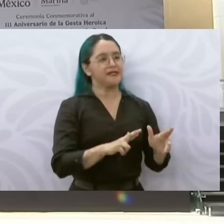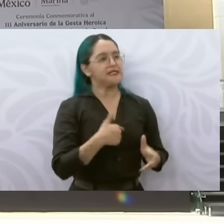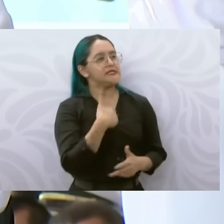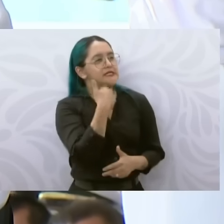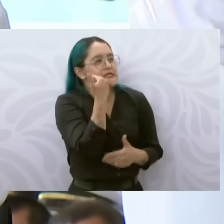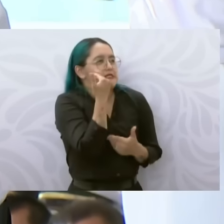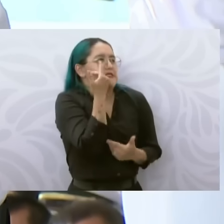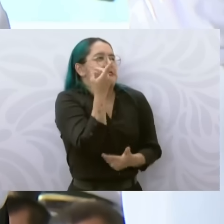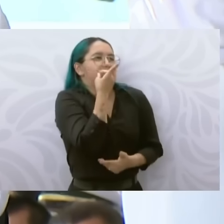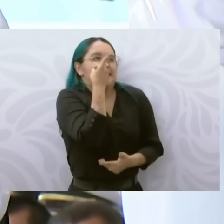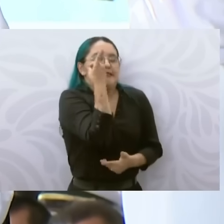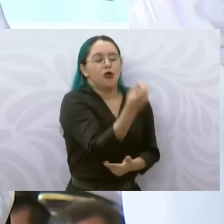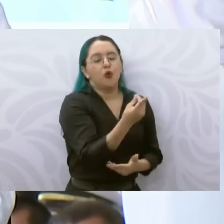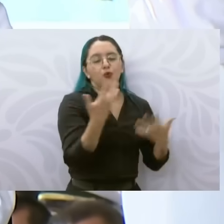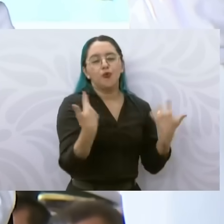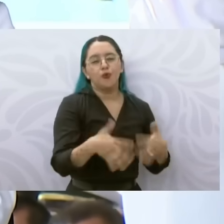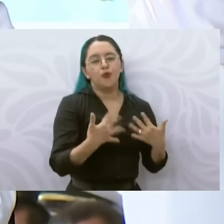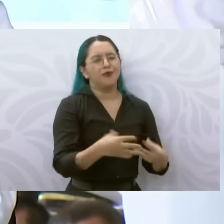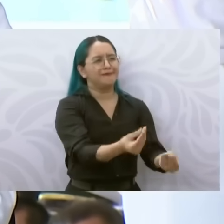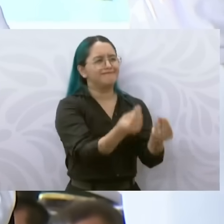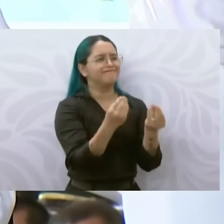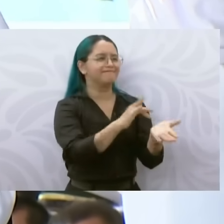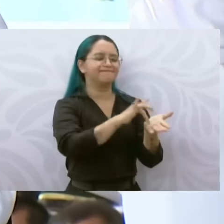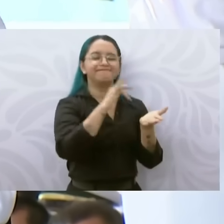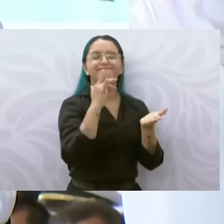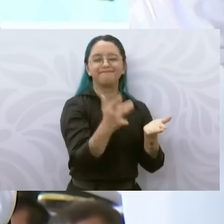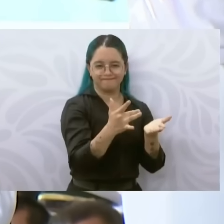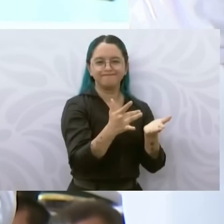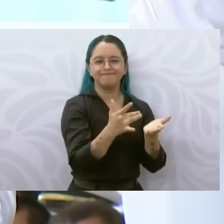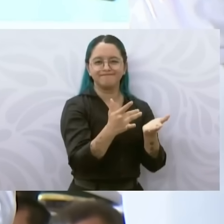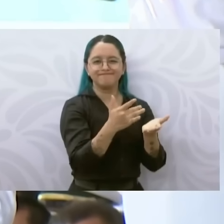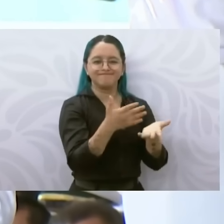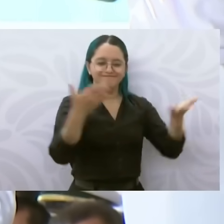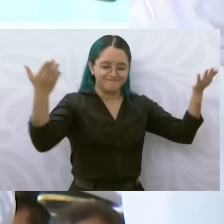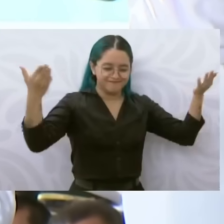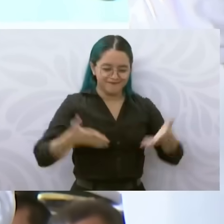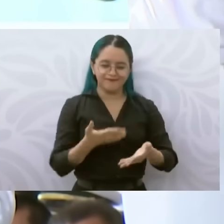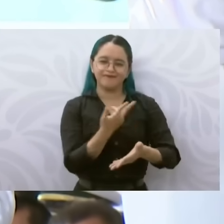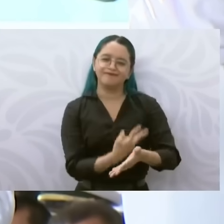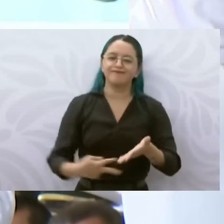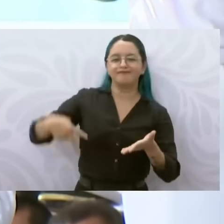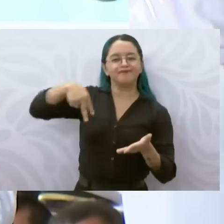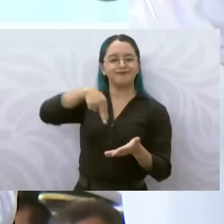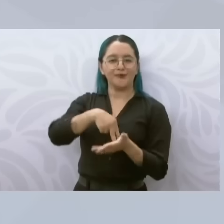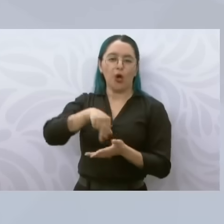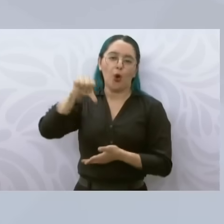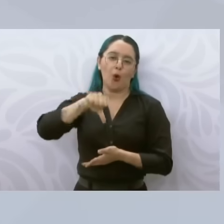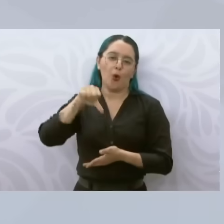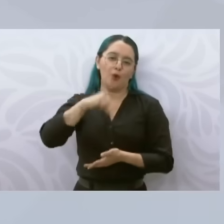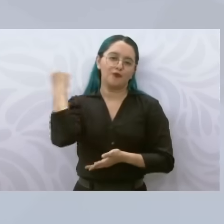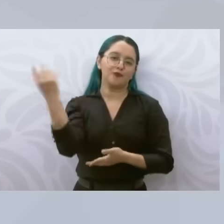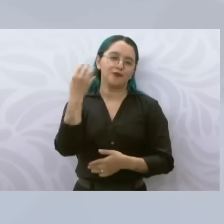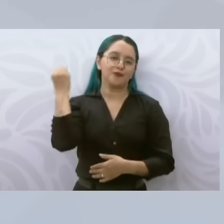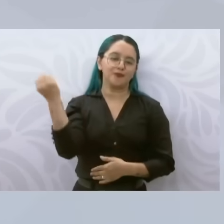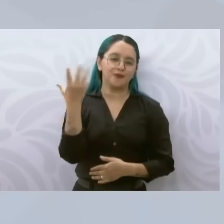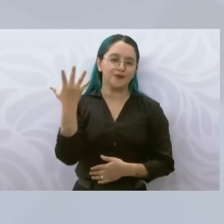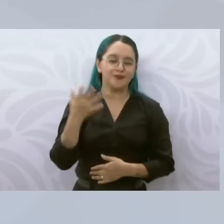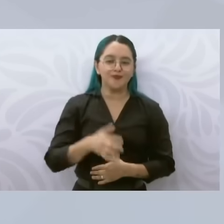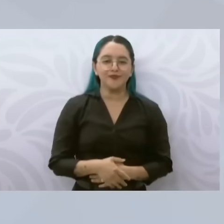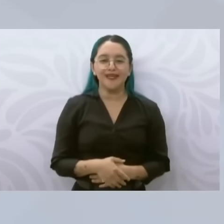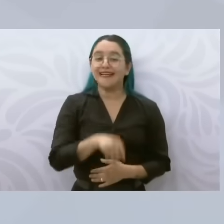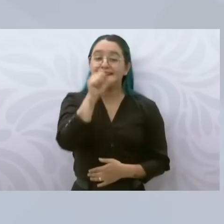respetuoso agradecimiento por su presencia en esta significativa ceremonia así como por la confianza